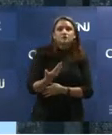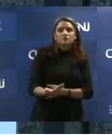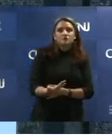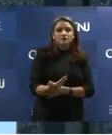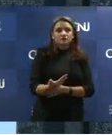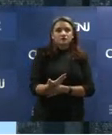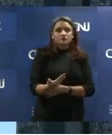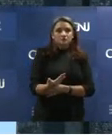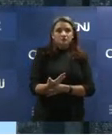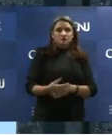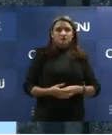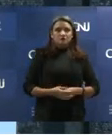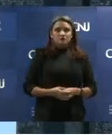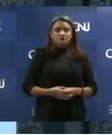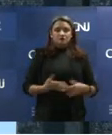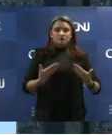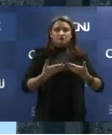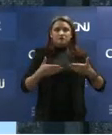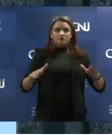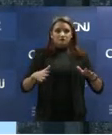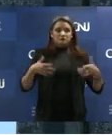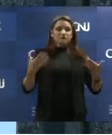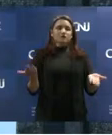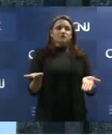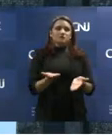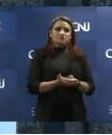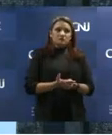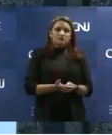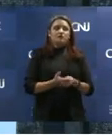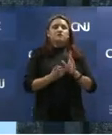de processo administrativos disciplinares em disfavor a magistrada,